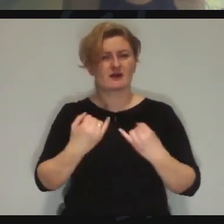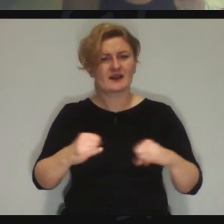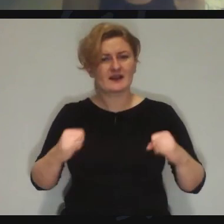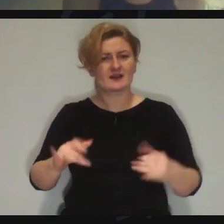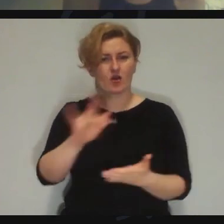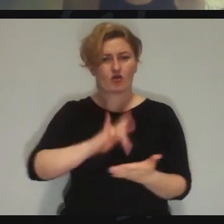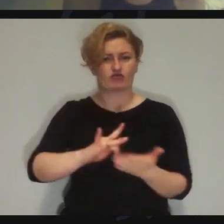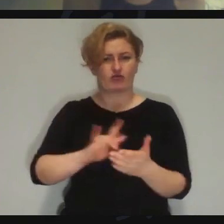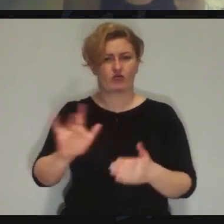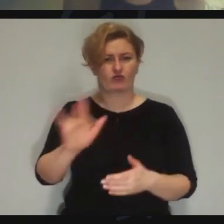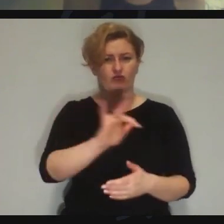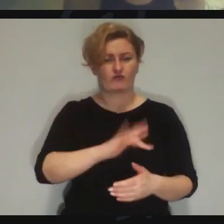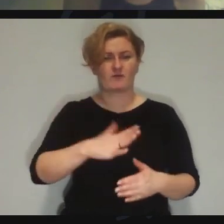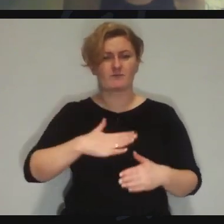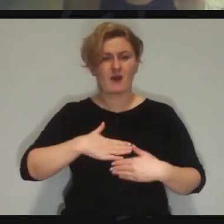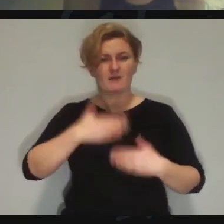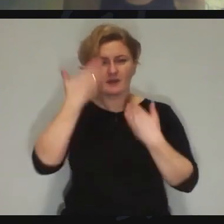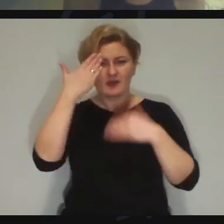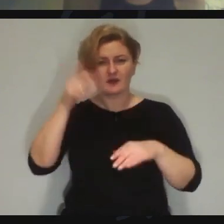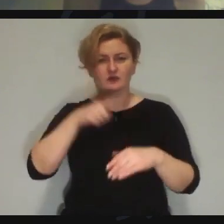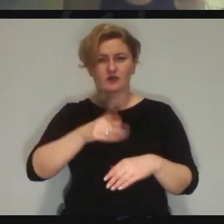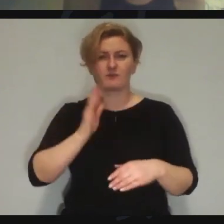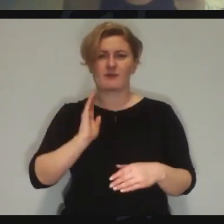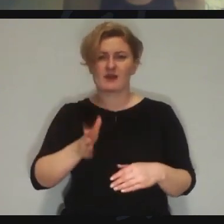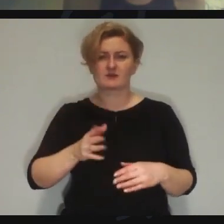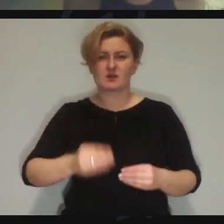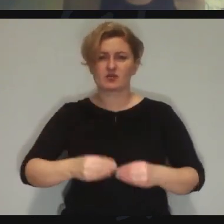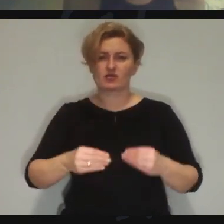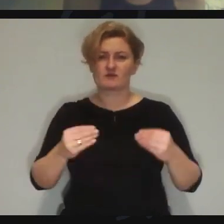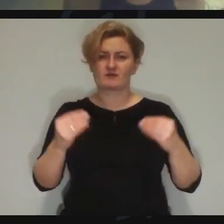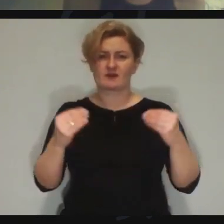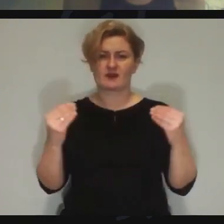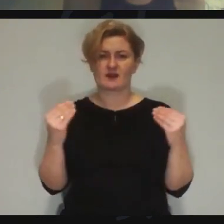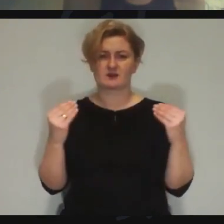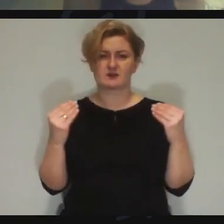Mam nadzieje, że będzie to się rozwijać.